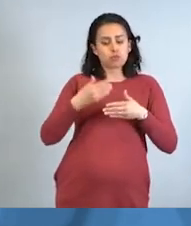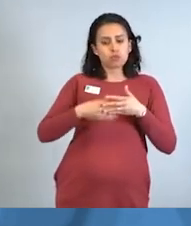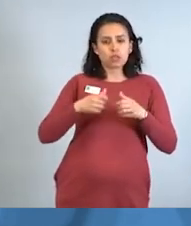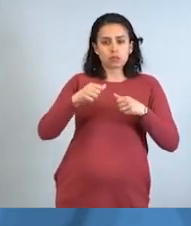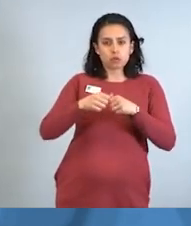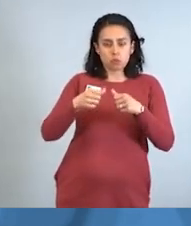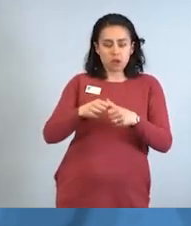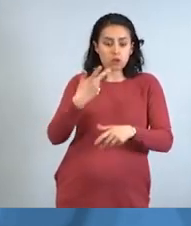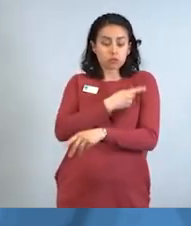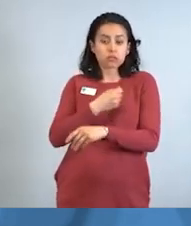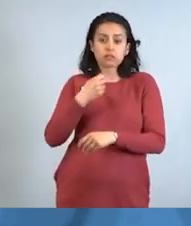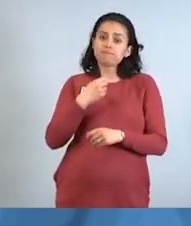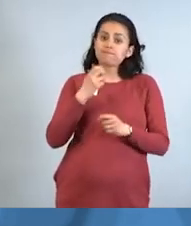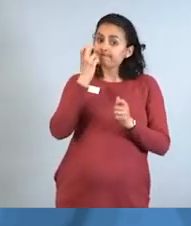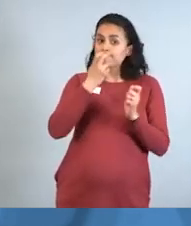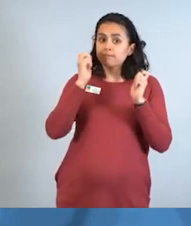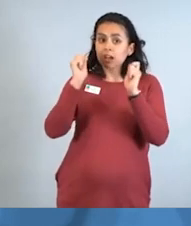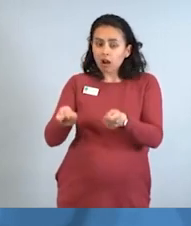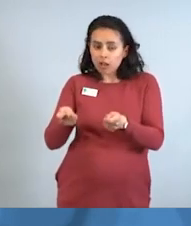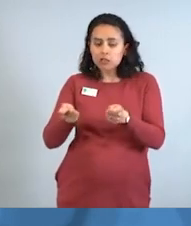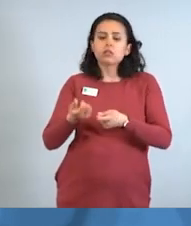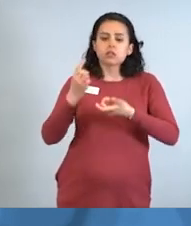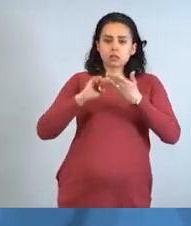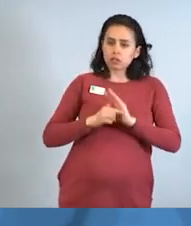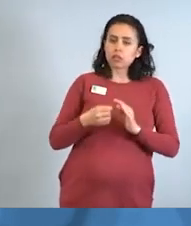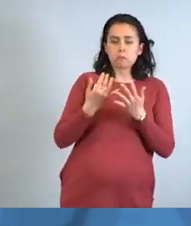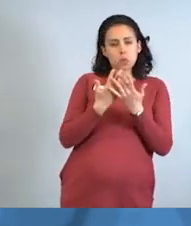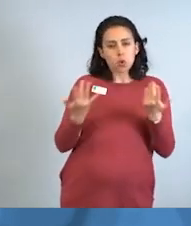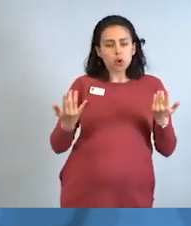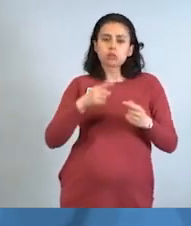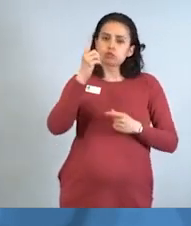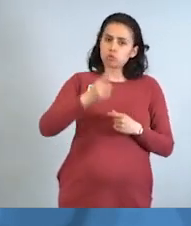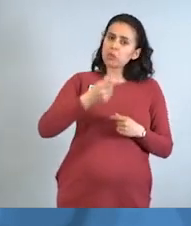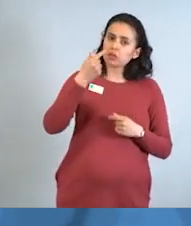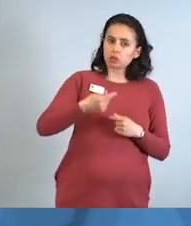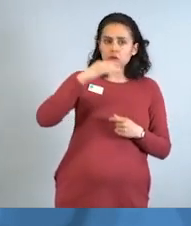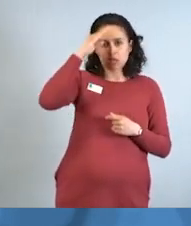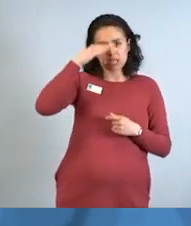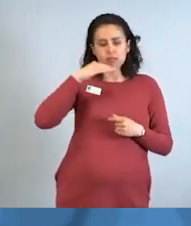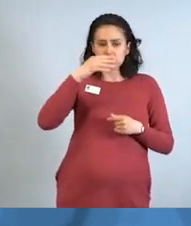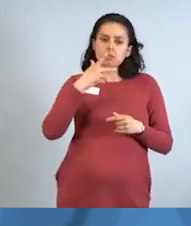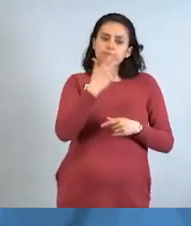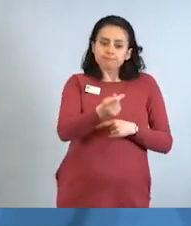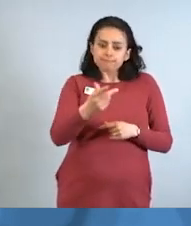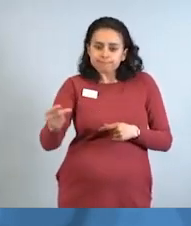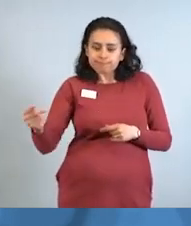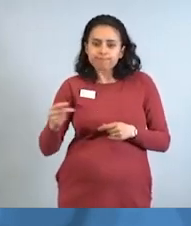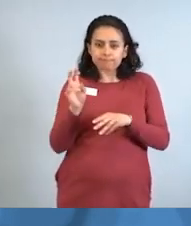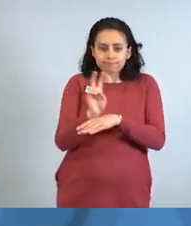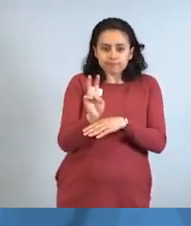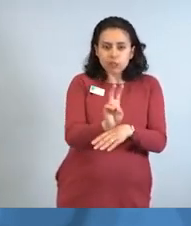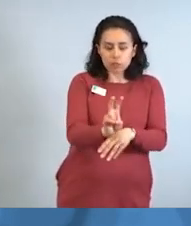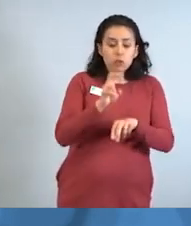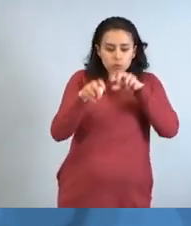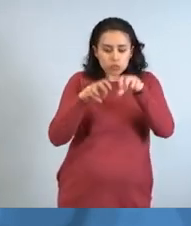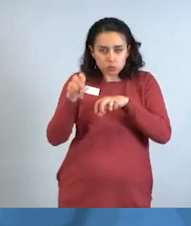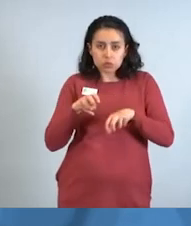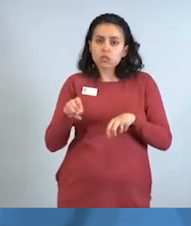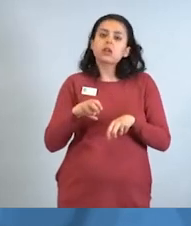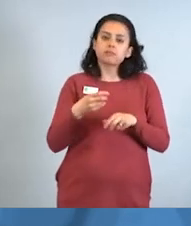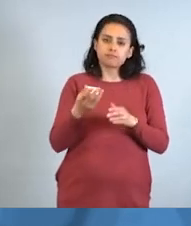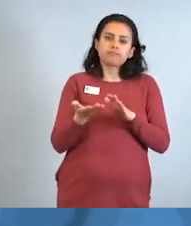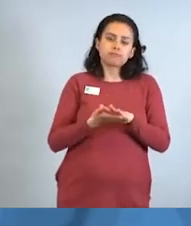Ne perustuvat useamman kymmenen tuhannen ihmisen rokottamisen seuraamiseen noin kahden kuukauden ajalta.